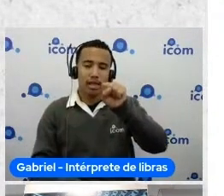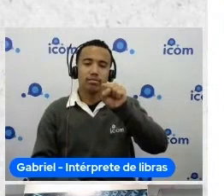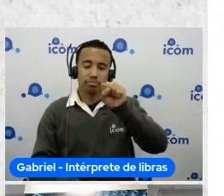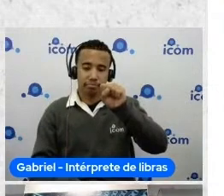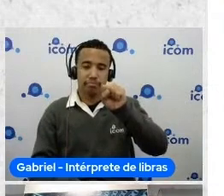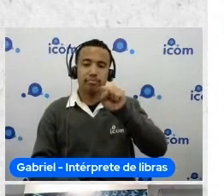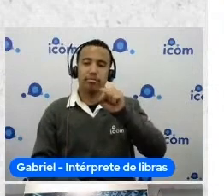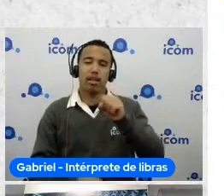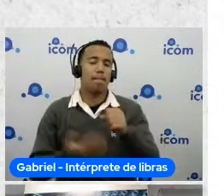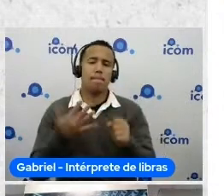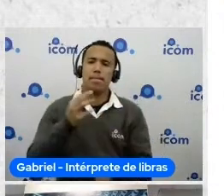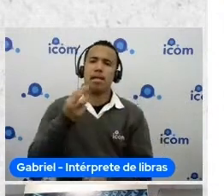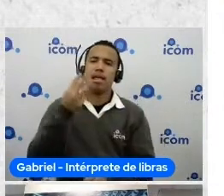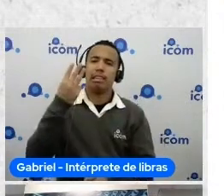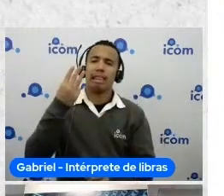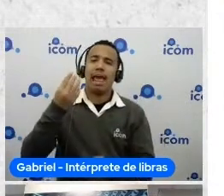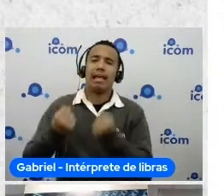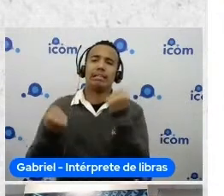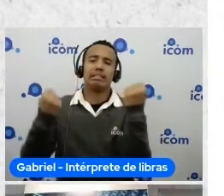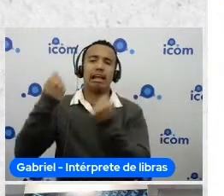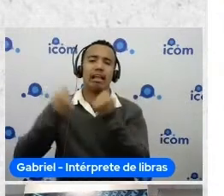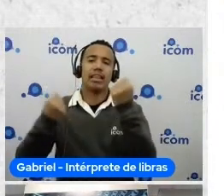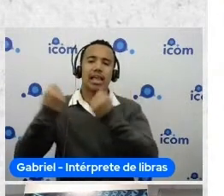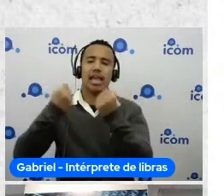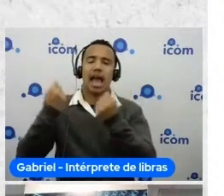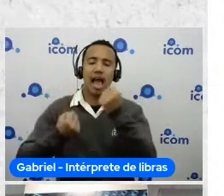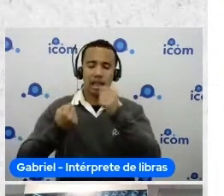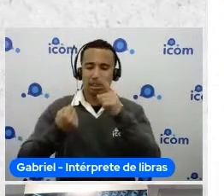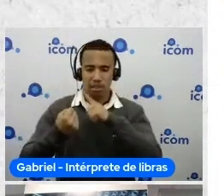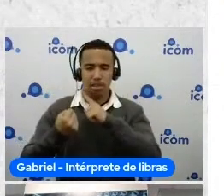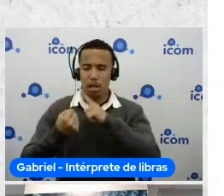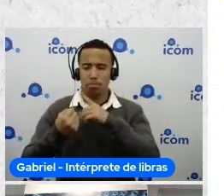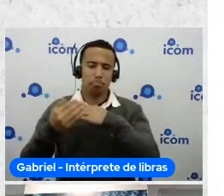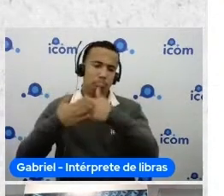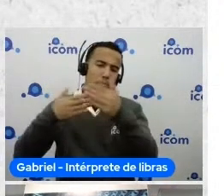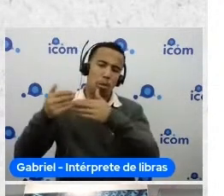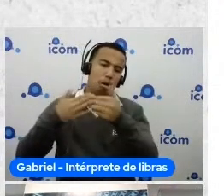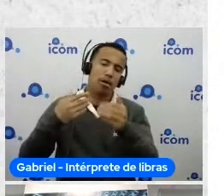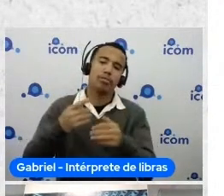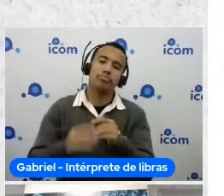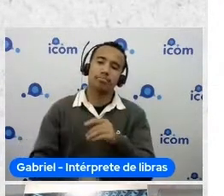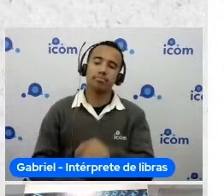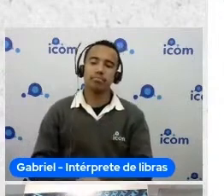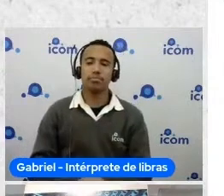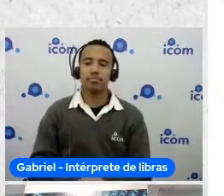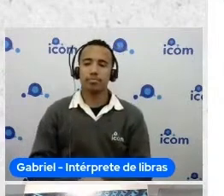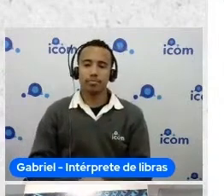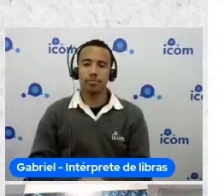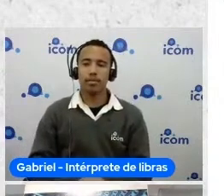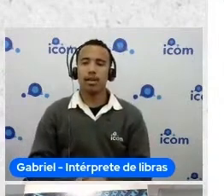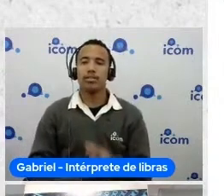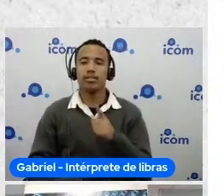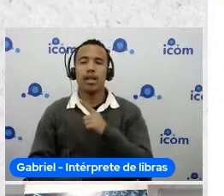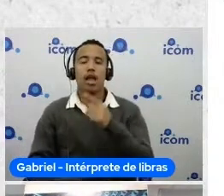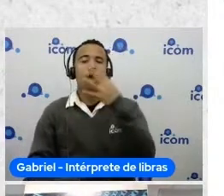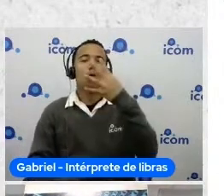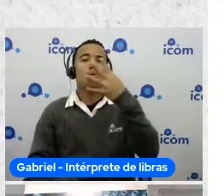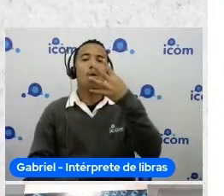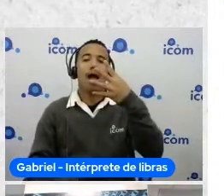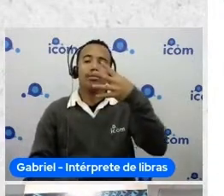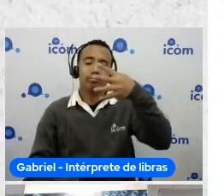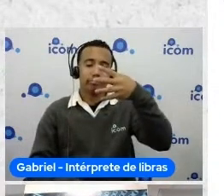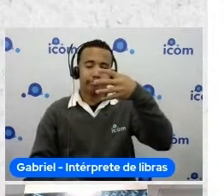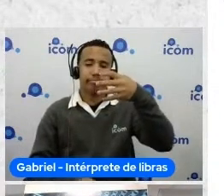três carros populares que temos aí, e cada prensa possui quatro rolamentos instalados com custo de